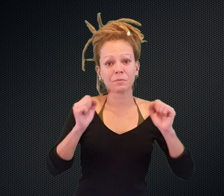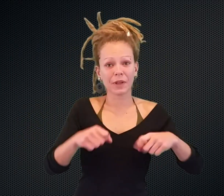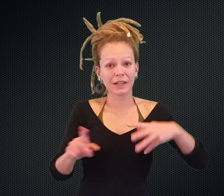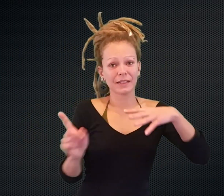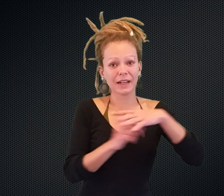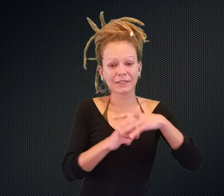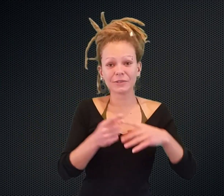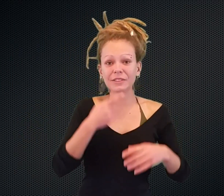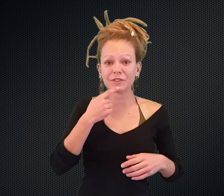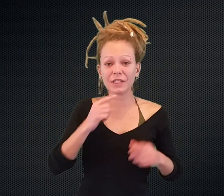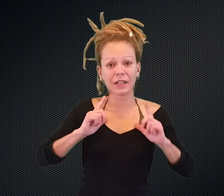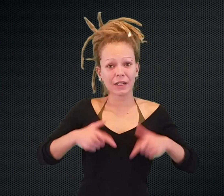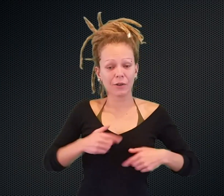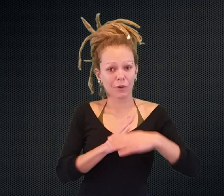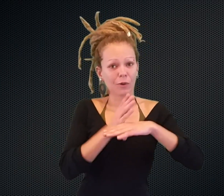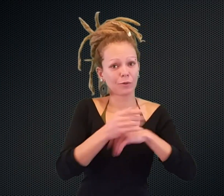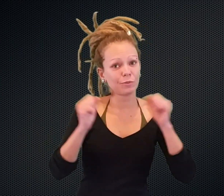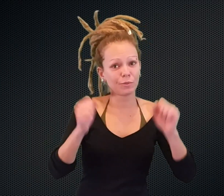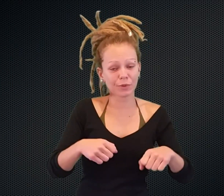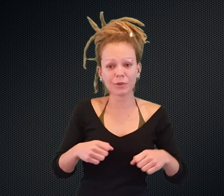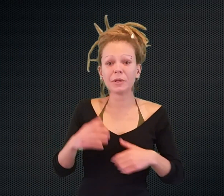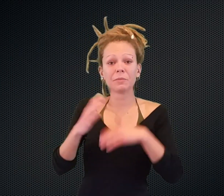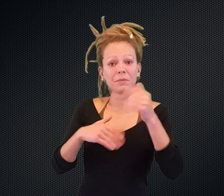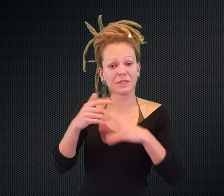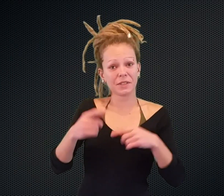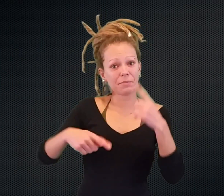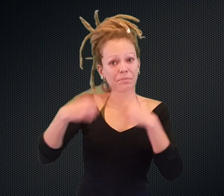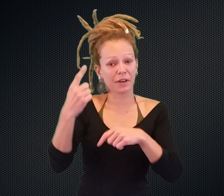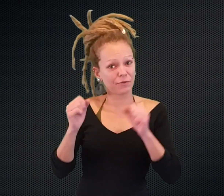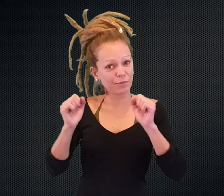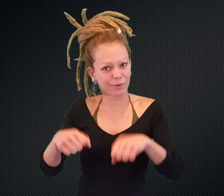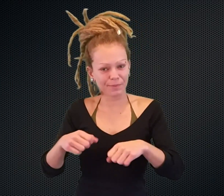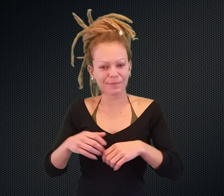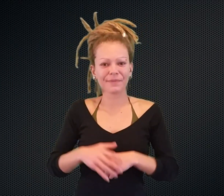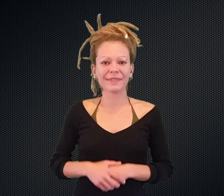en créant l'enseignement en langue des signes et aux différents métiers.